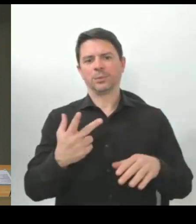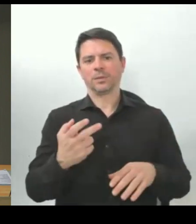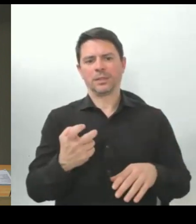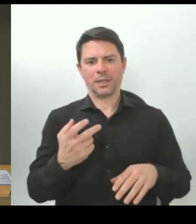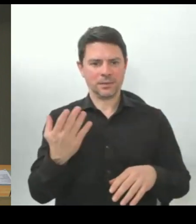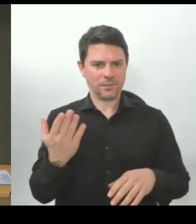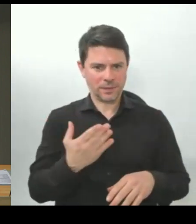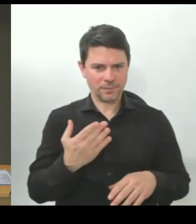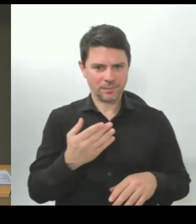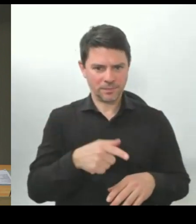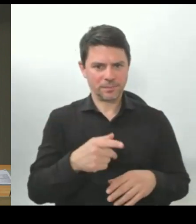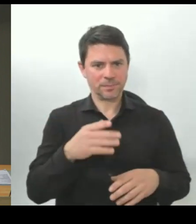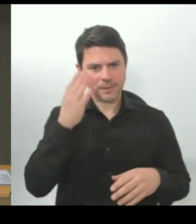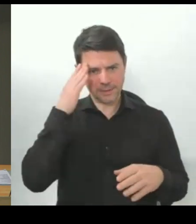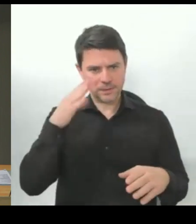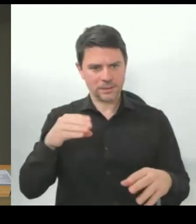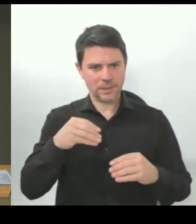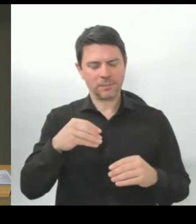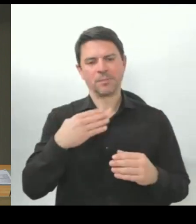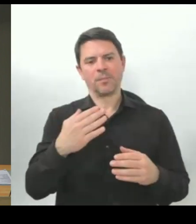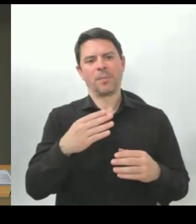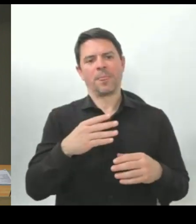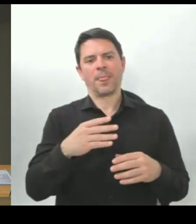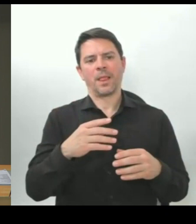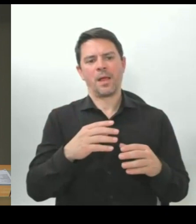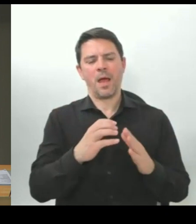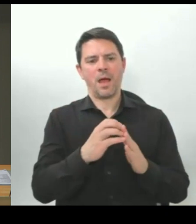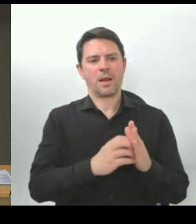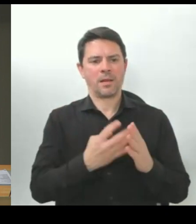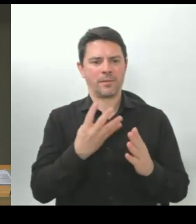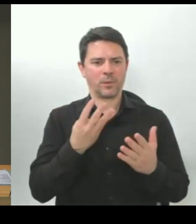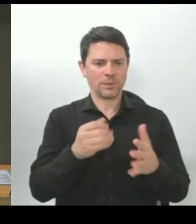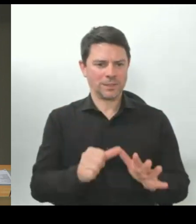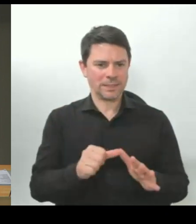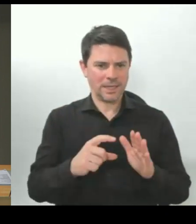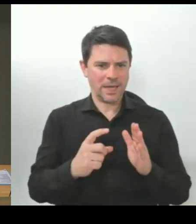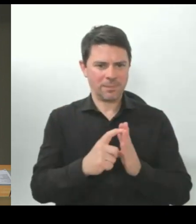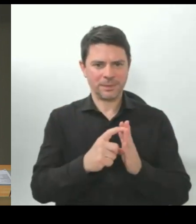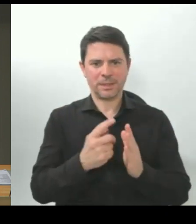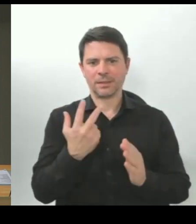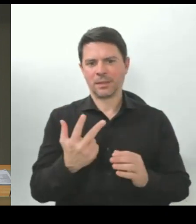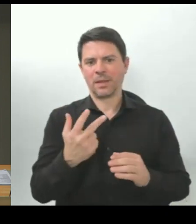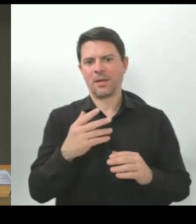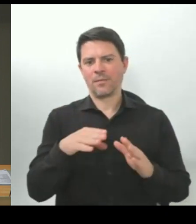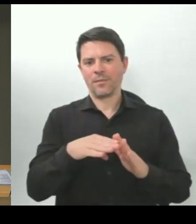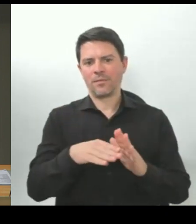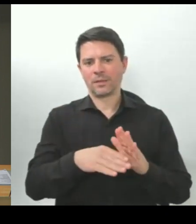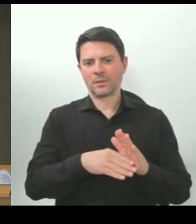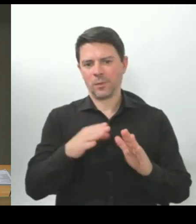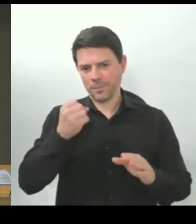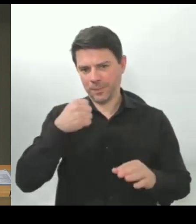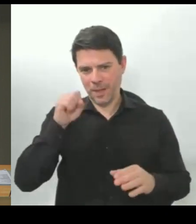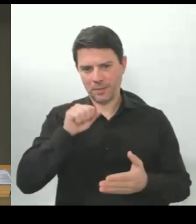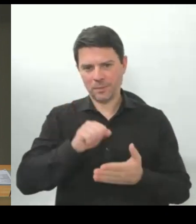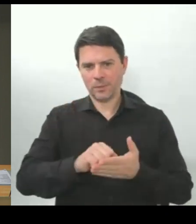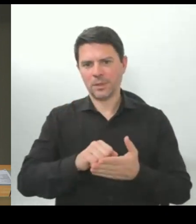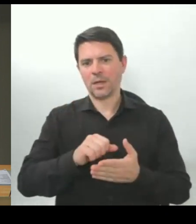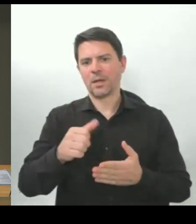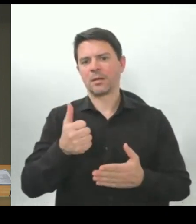Wasserbetriebe für das Jahr 2023 an den Ausschuss für Wirtschaft, Energie und Betriebe. Die Fraktion der FDP beantragt die Überweisung dieser Verordnung an den Hauptausschuss.